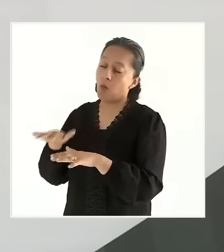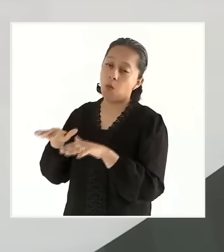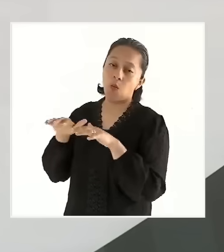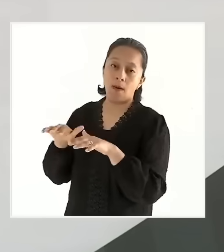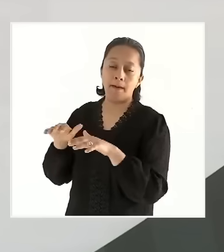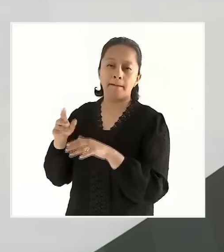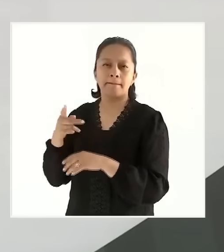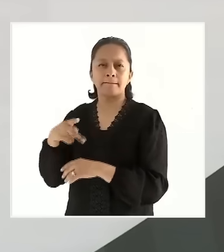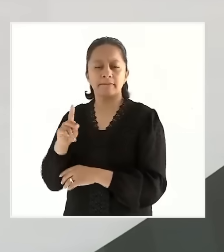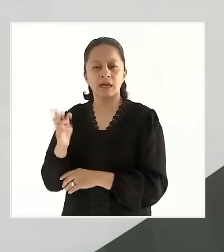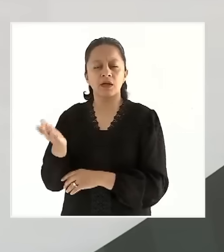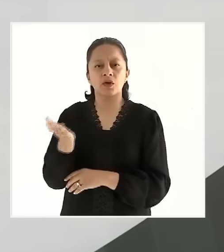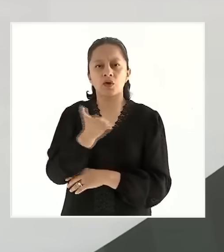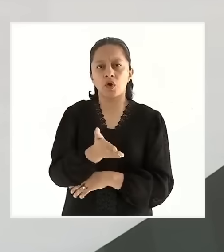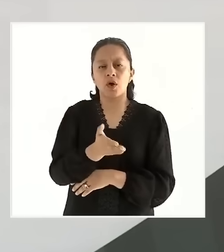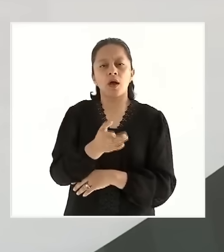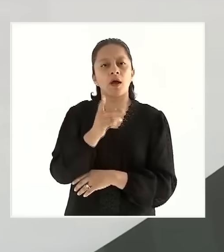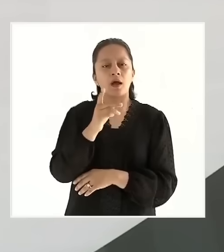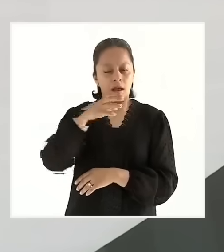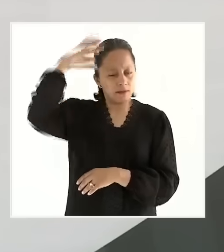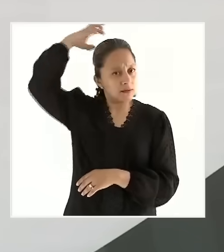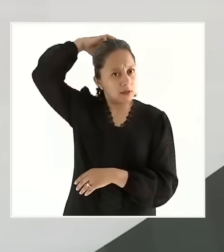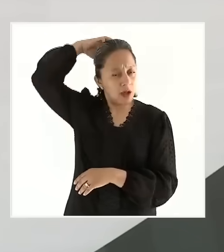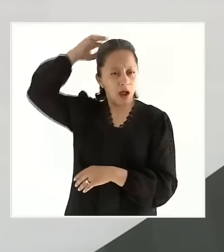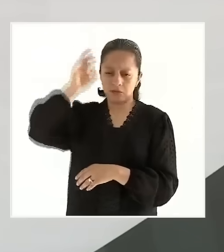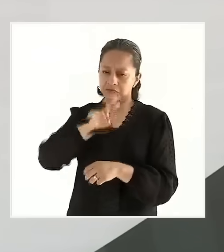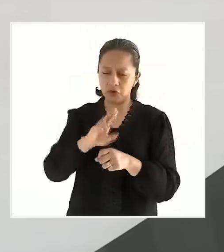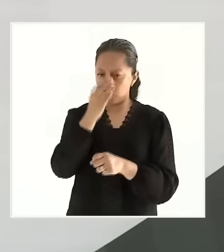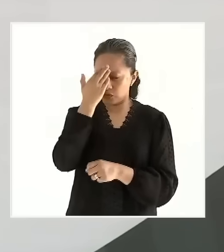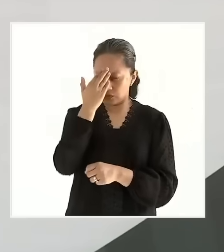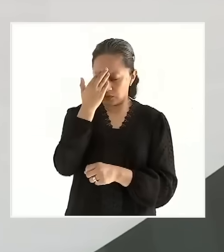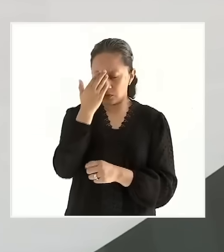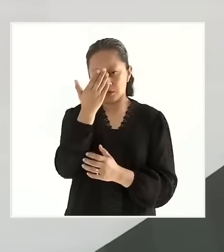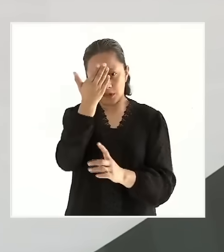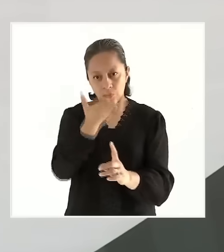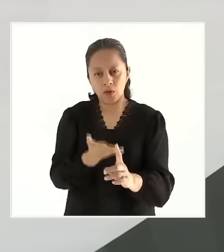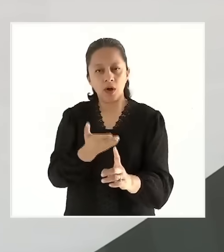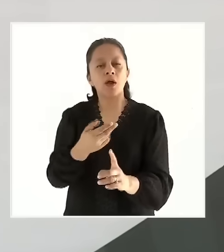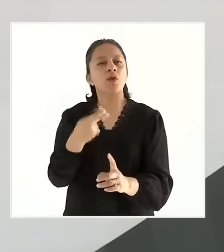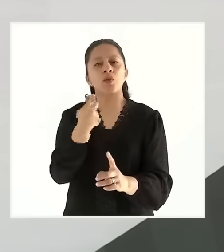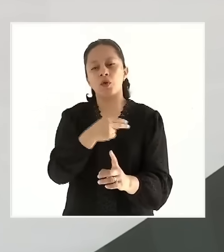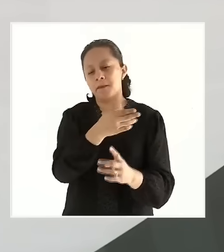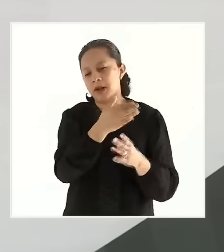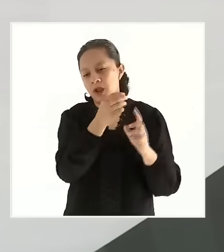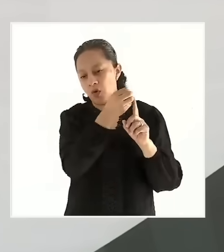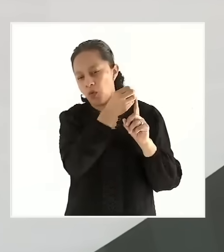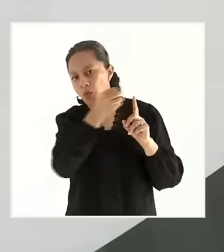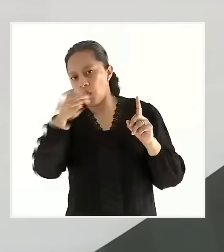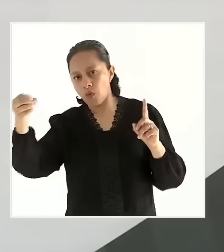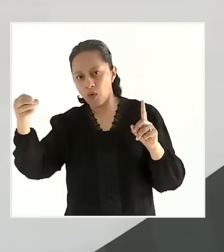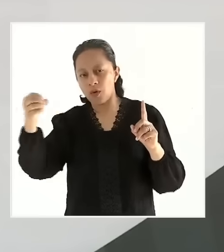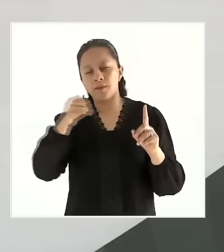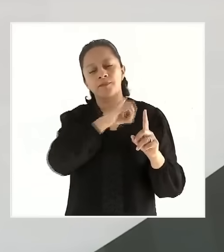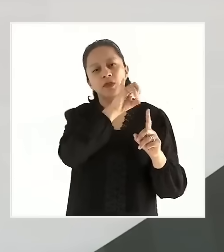corregidor, sino como lo que fue a la corregidora al darle su nombre con sus apellidos. Josefa Ortiz